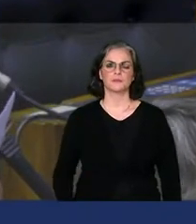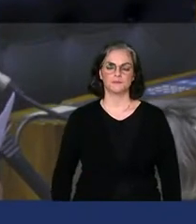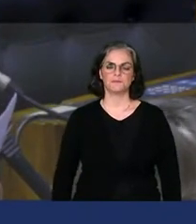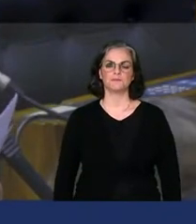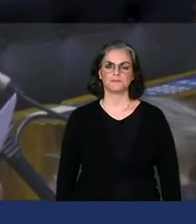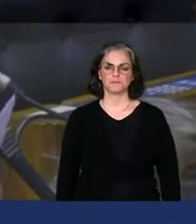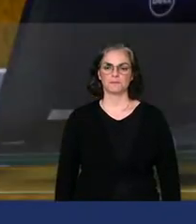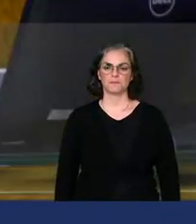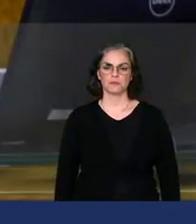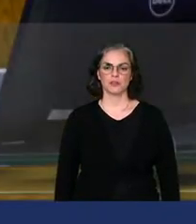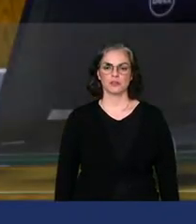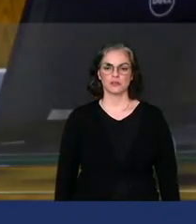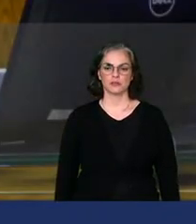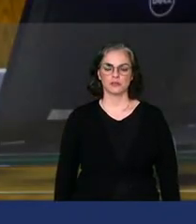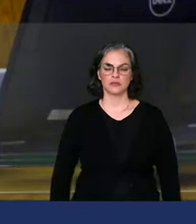RIOS. -- [PRESIDENTE]: OK.